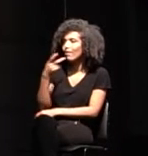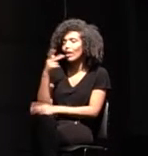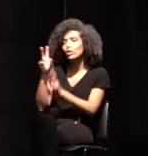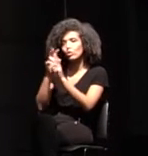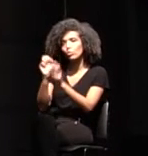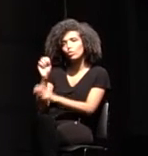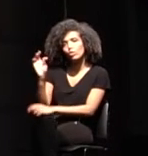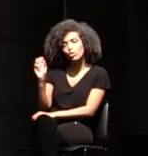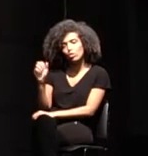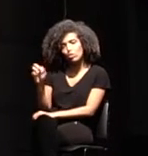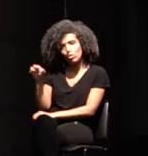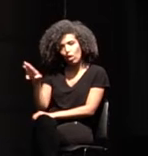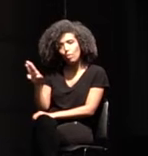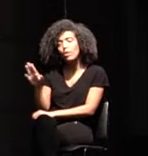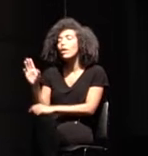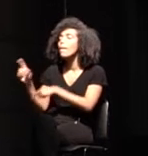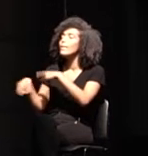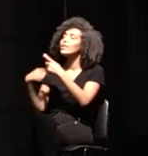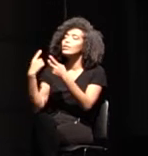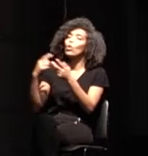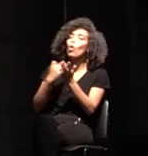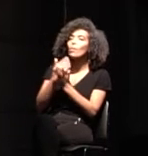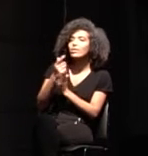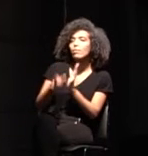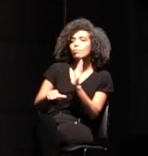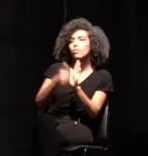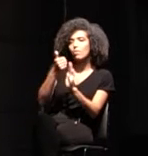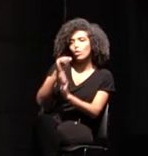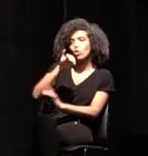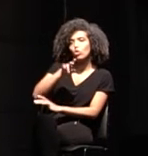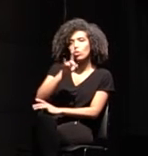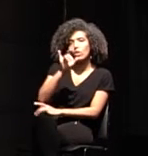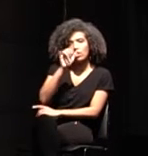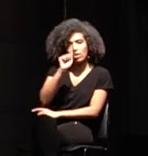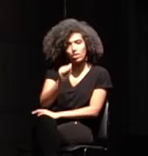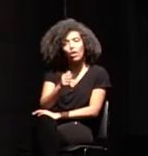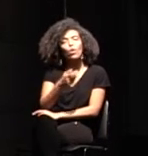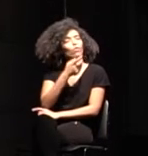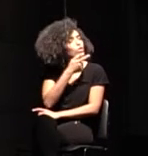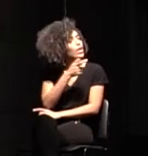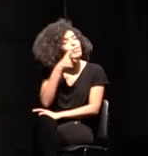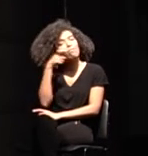começar com a Juliana Costa. O que a interessa sobre Cecilia Mangini?